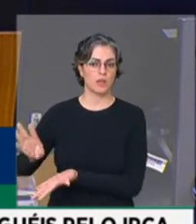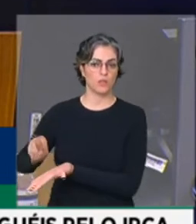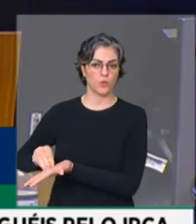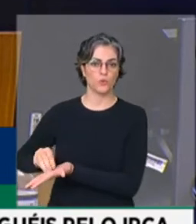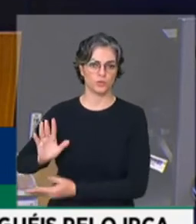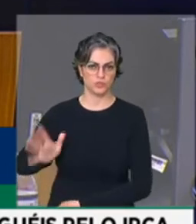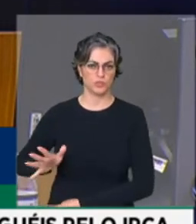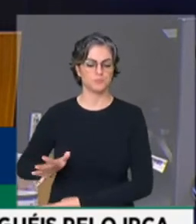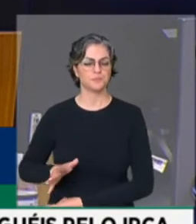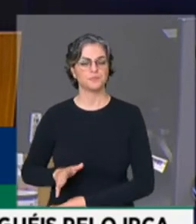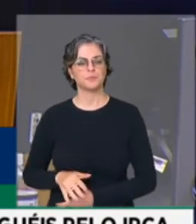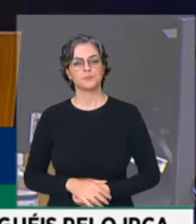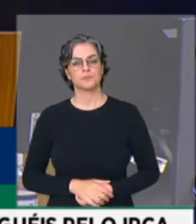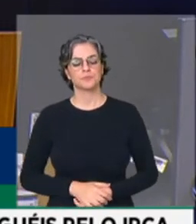COMO ESSE PROJETO COMO FOI DITO PELO PRÓPRIO DEPUTADO